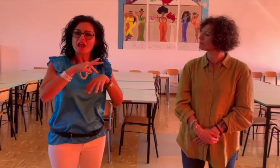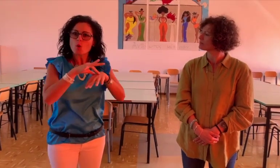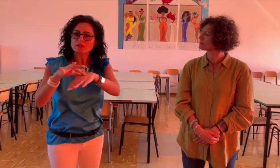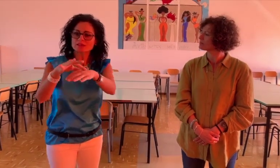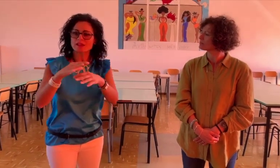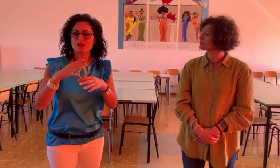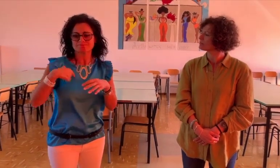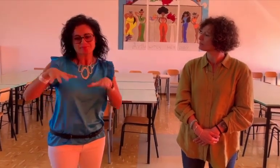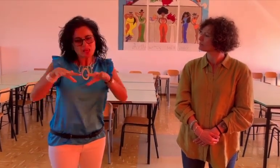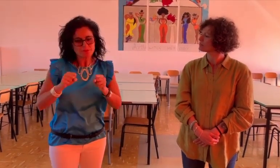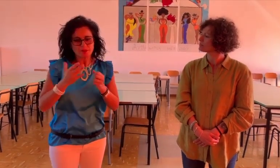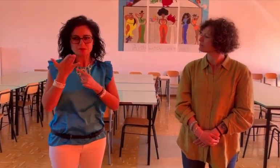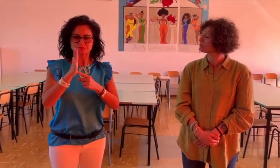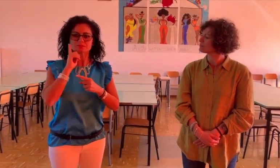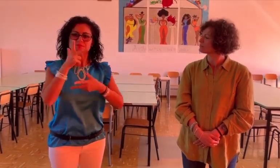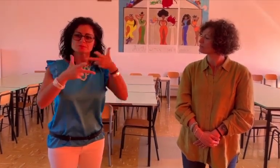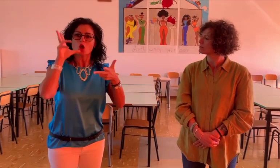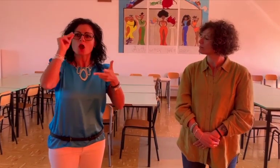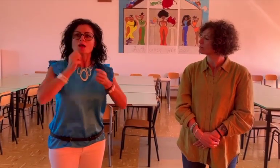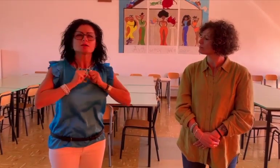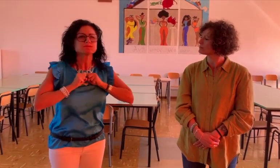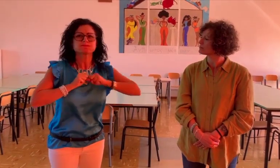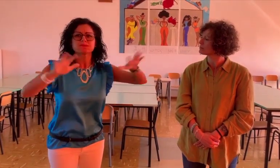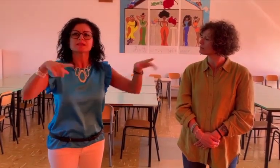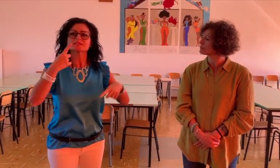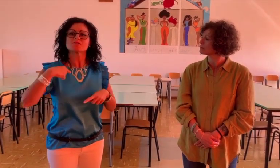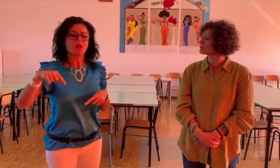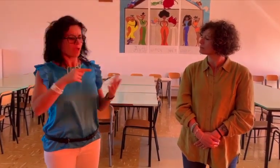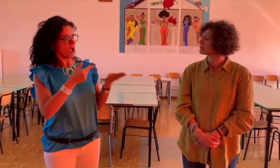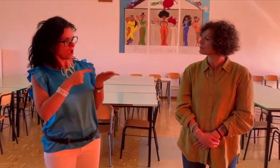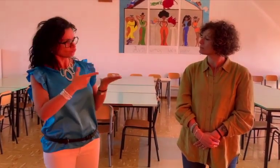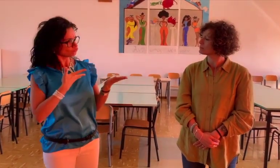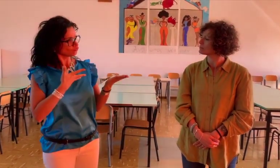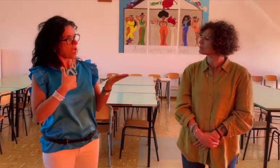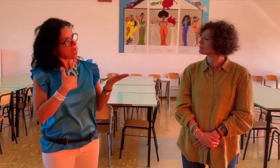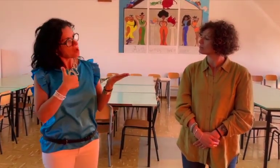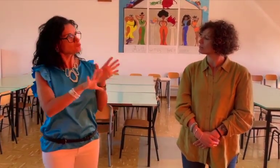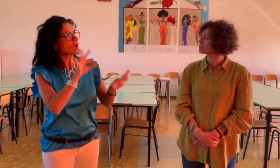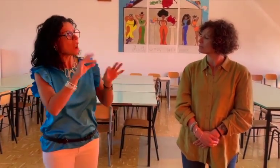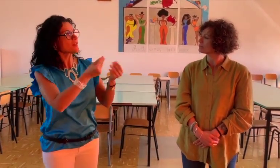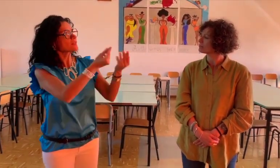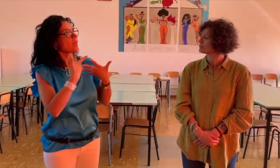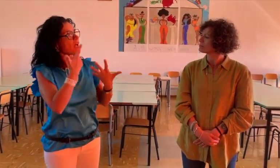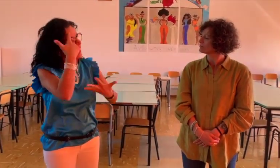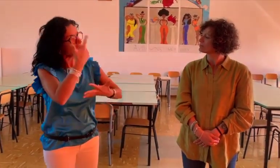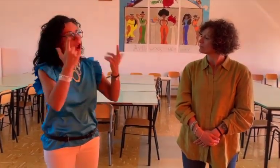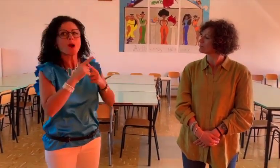creando linee guida per poter dare tutte le informazioni a tutte le famiglie con i figli sordi affinché facciano una scelta consapevole.